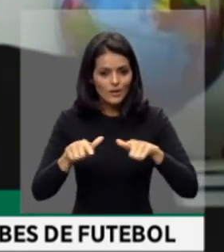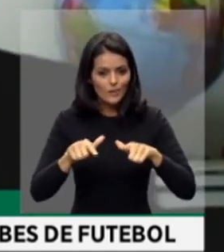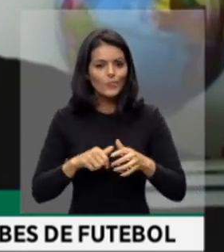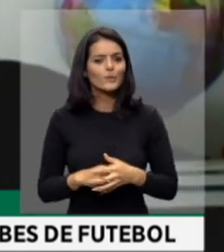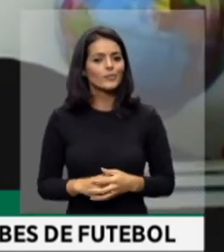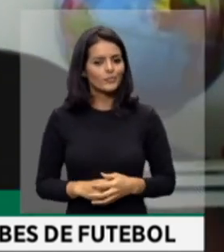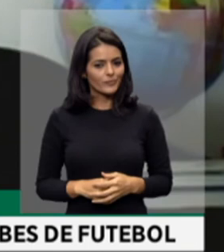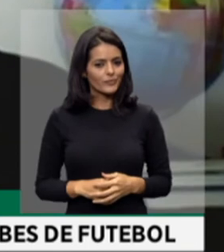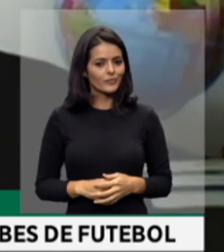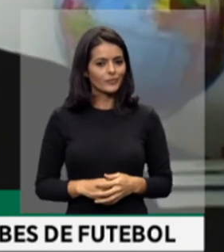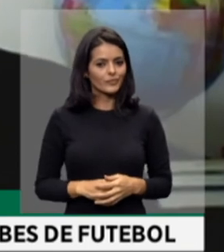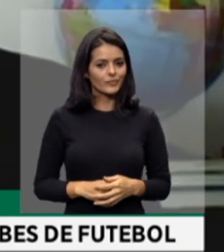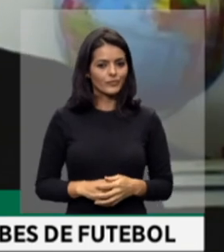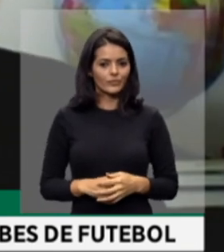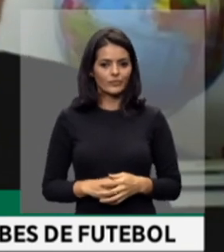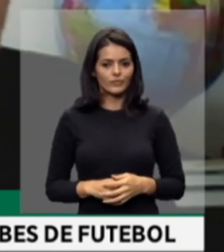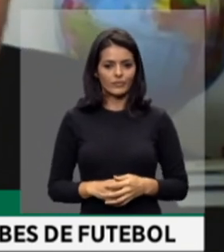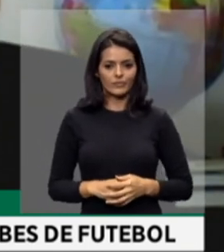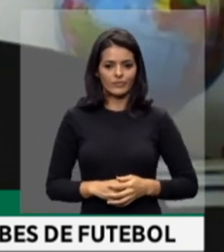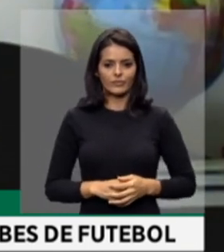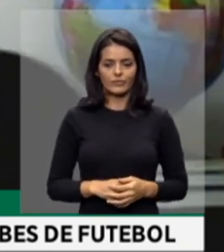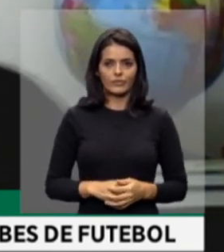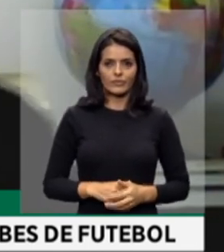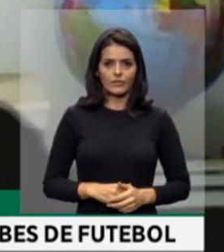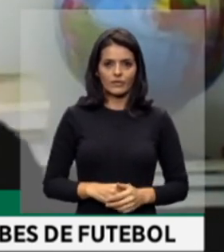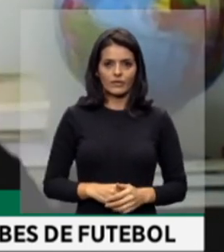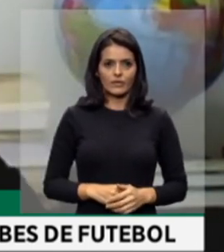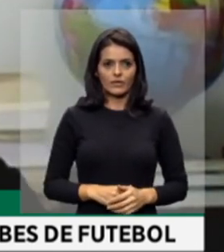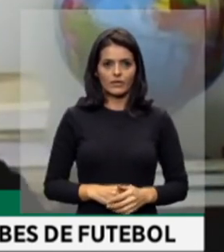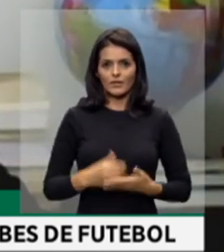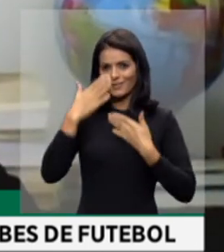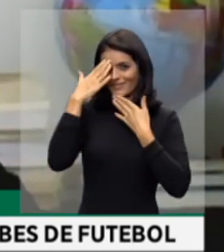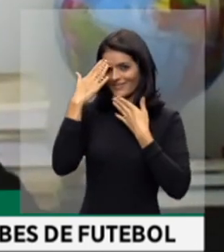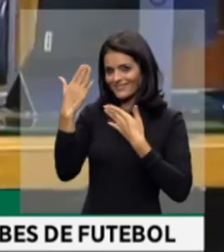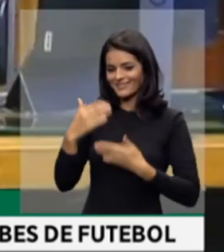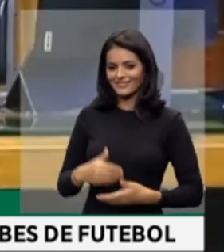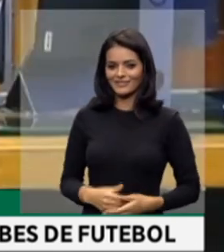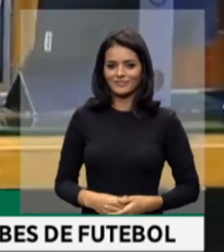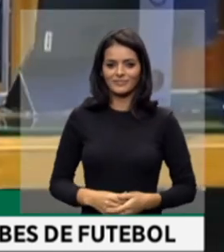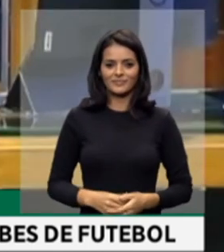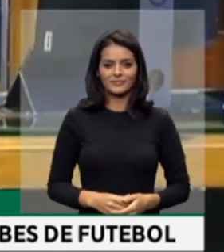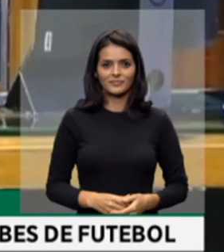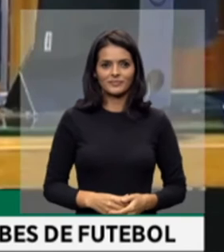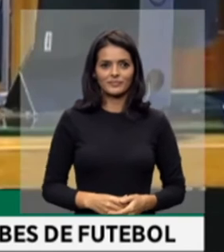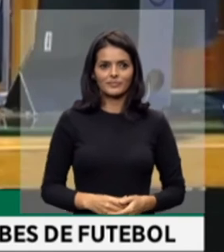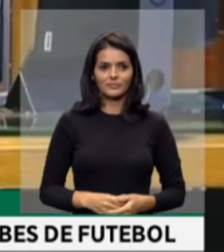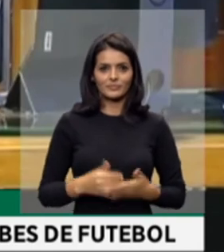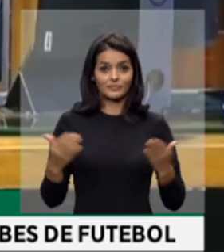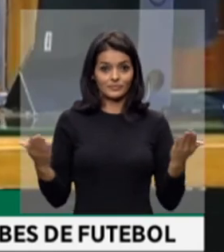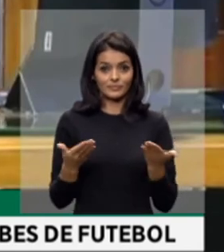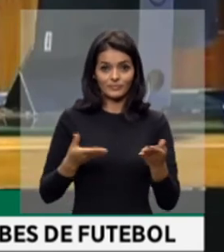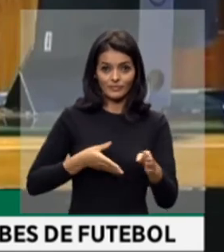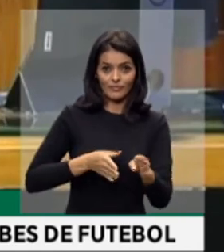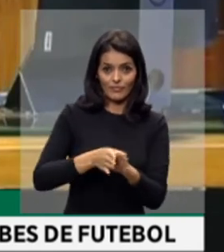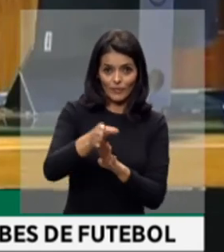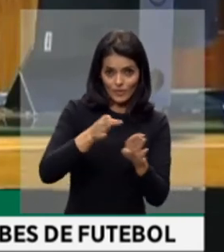SOB TODOS OS SENTIDOS, ESTA... EMENDA ADITIVA COLOCADA PELO SENADO-- FUNDAMENTAL QUE A CÂMARA A RATIFIQUE. E, POR